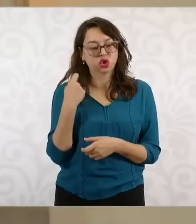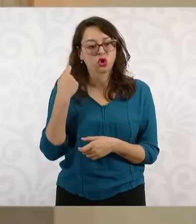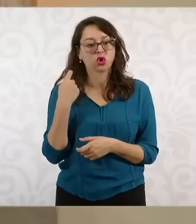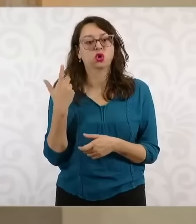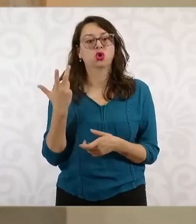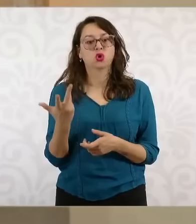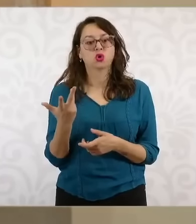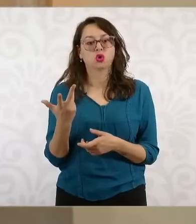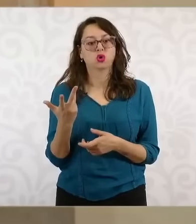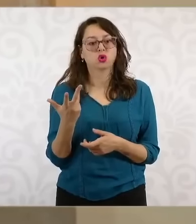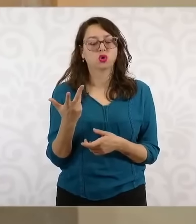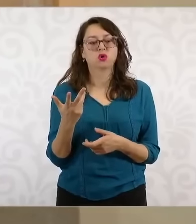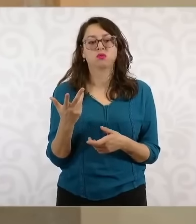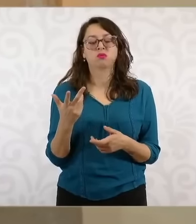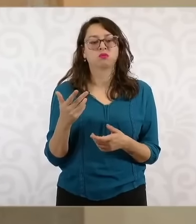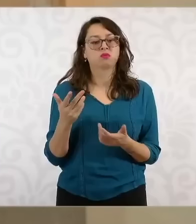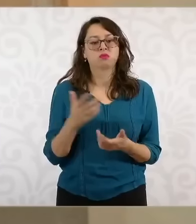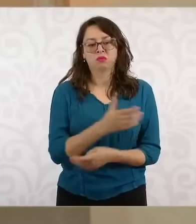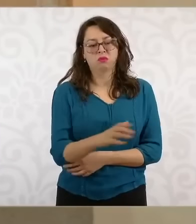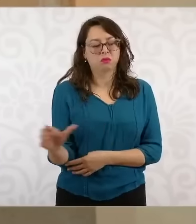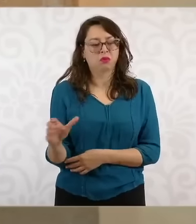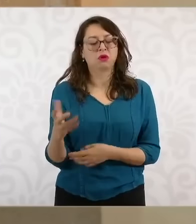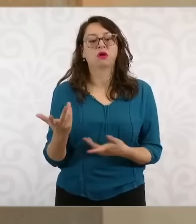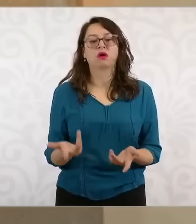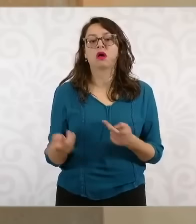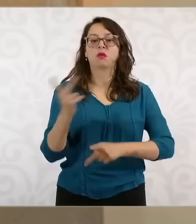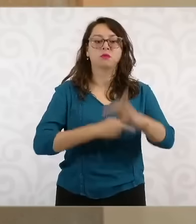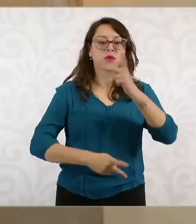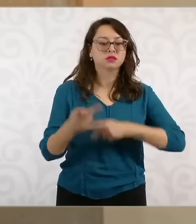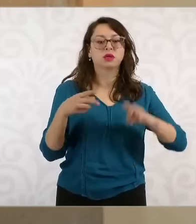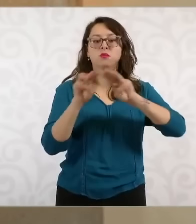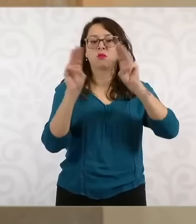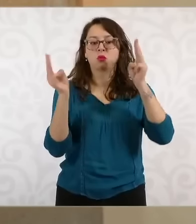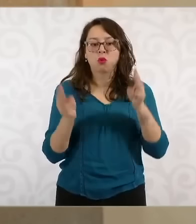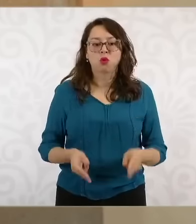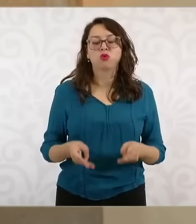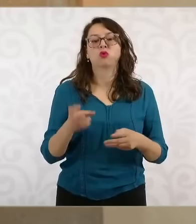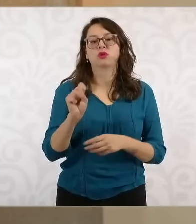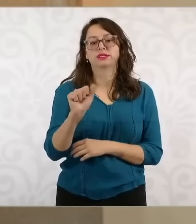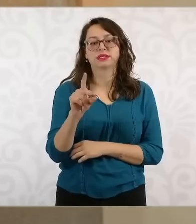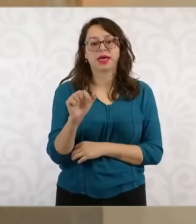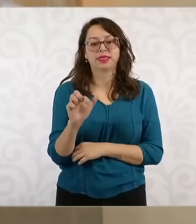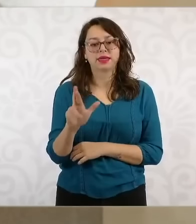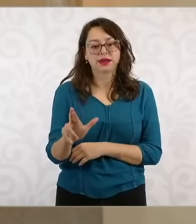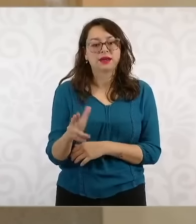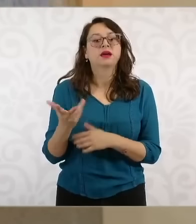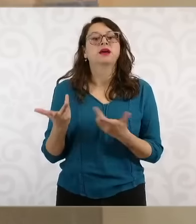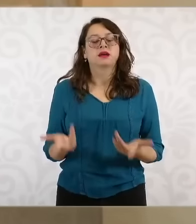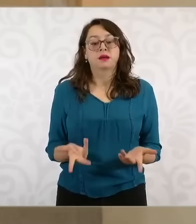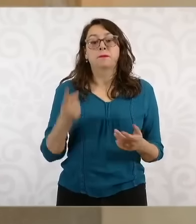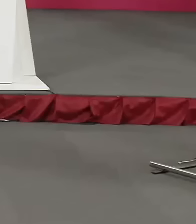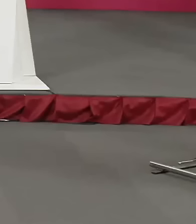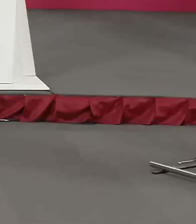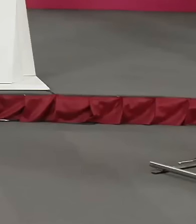jubilados de Ban Rural. nos prestan algunos módulos en Sader para poder tener una cobertura en